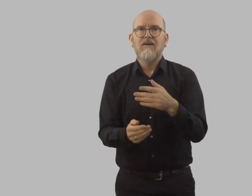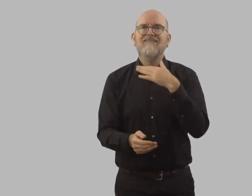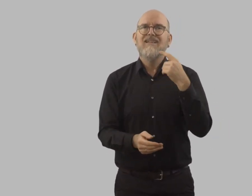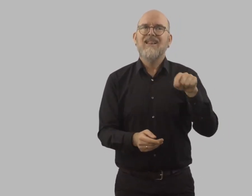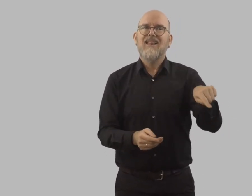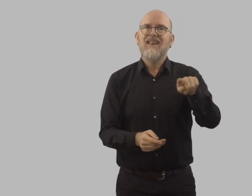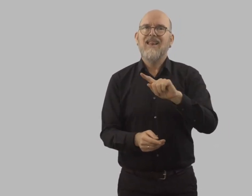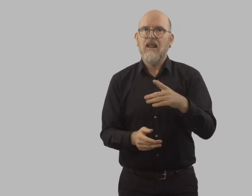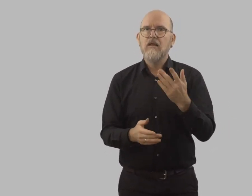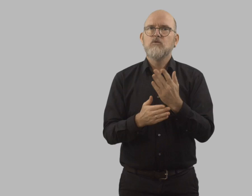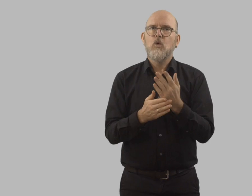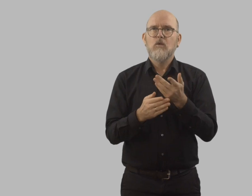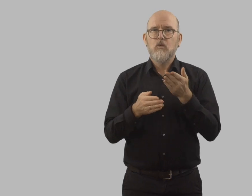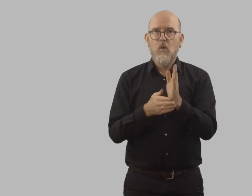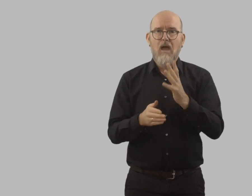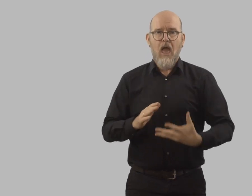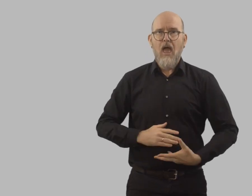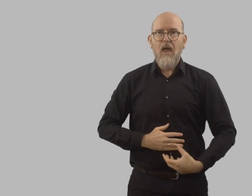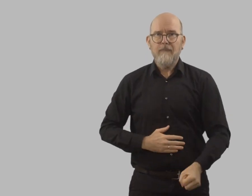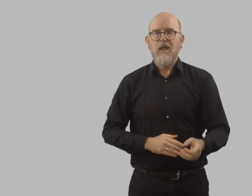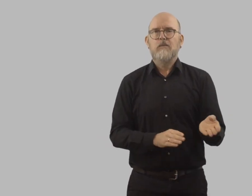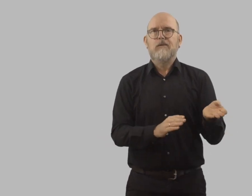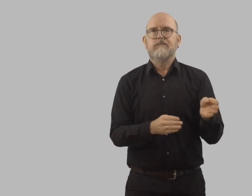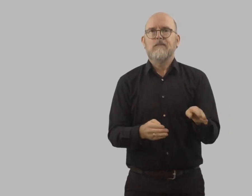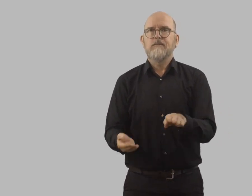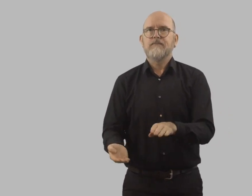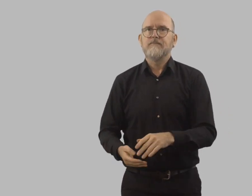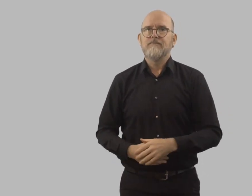Viele starben nach Abtreibungen.